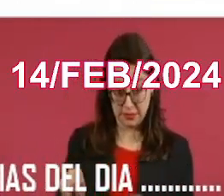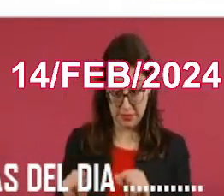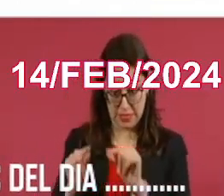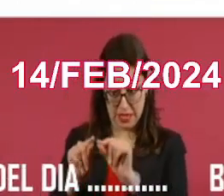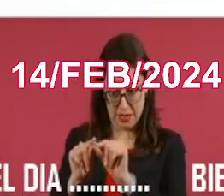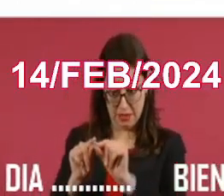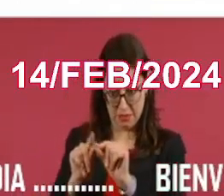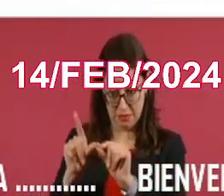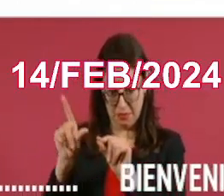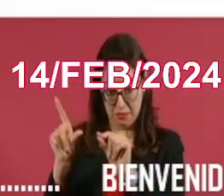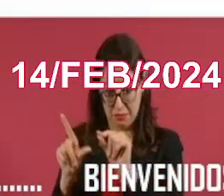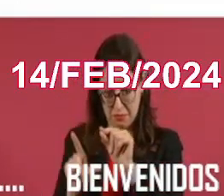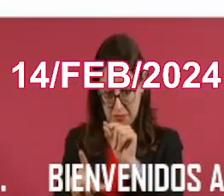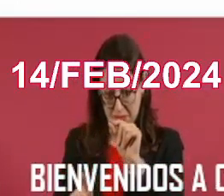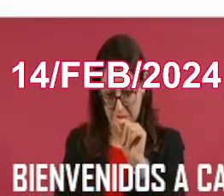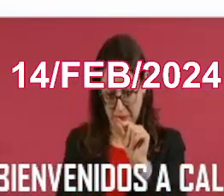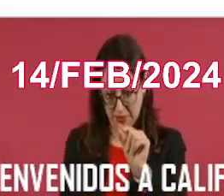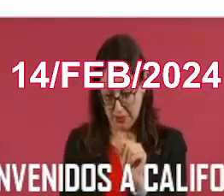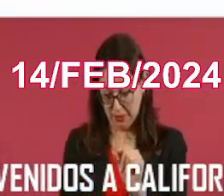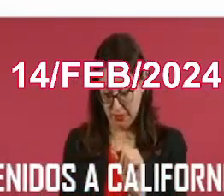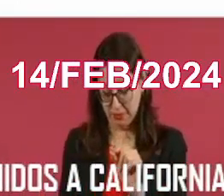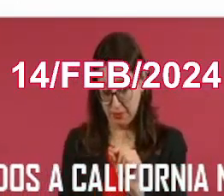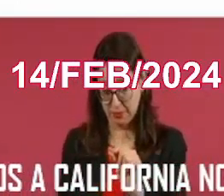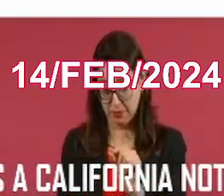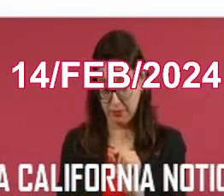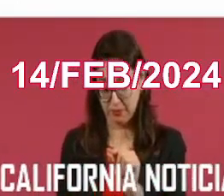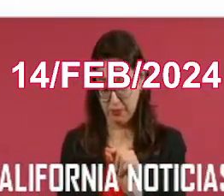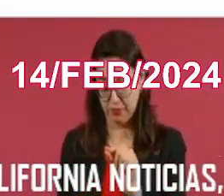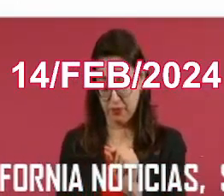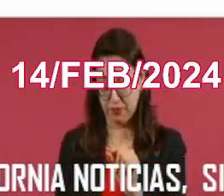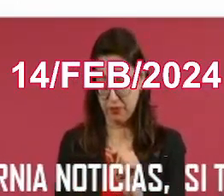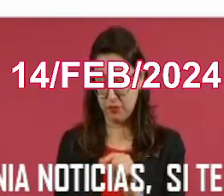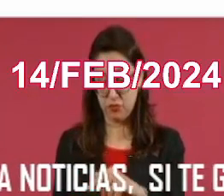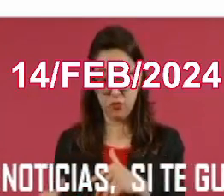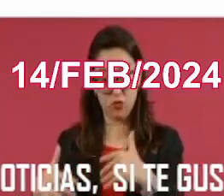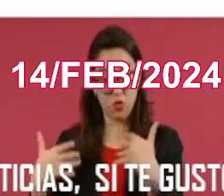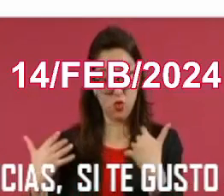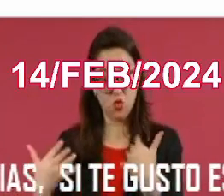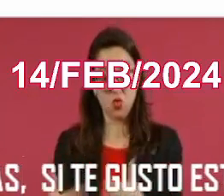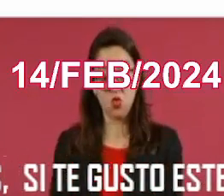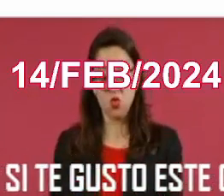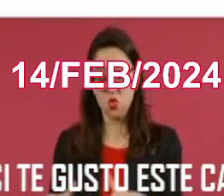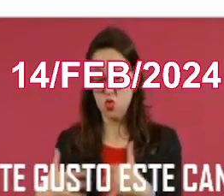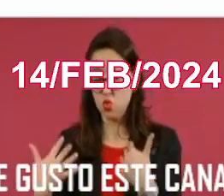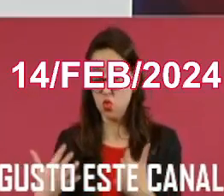lo que le dice extraordinariamente fácil de